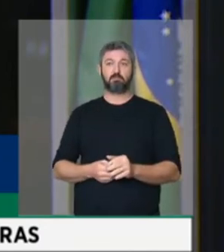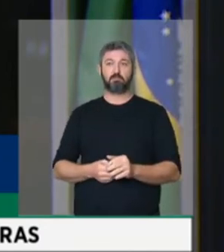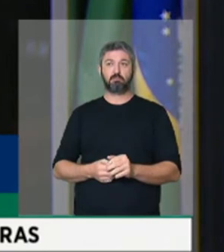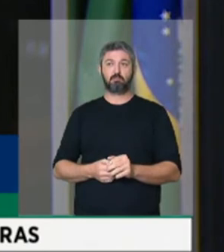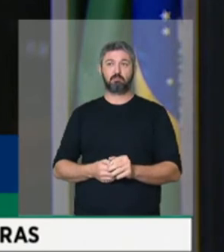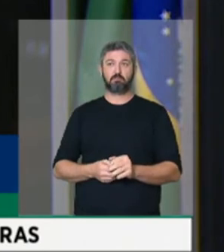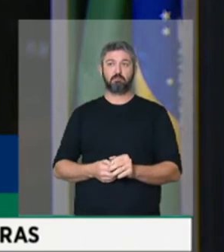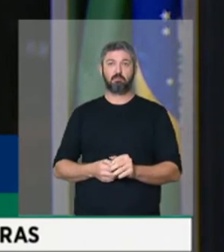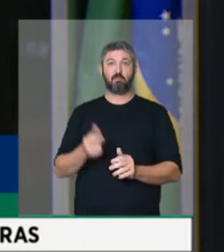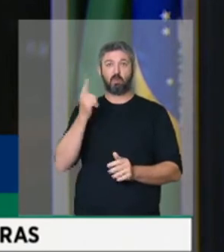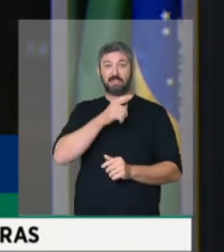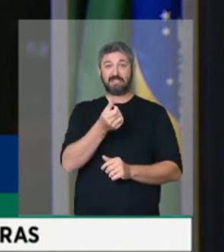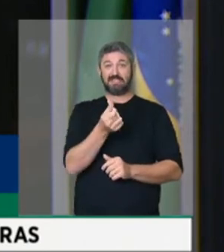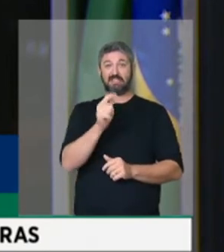PERMITIR UM CUSTO MENOR DA